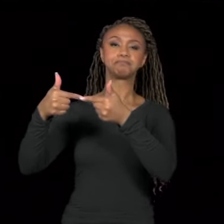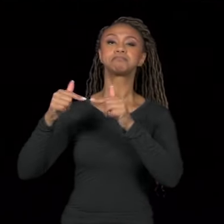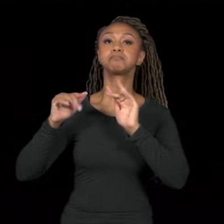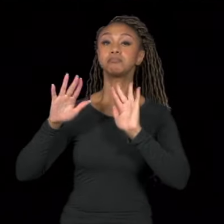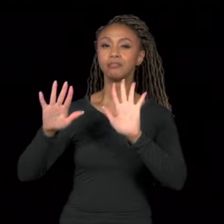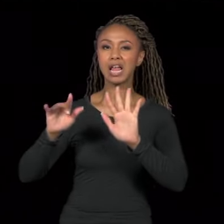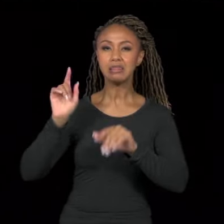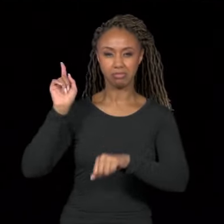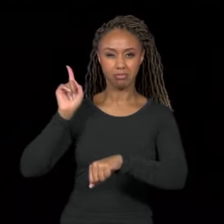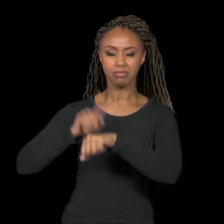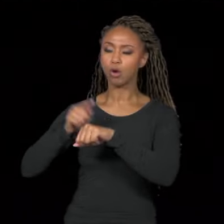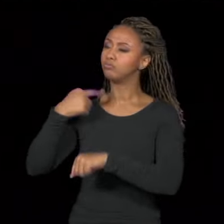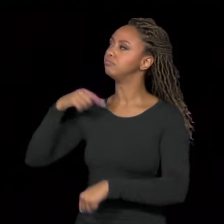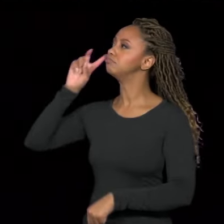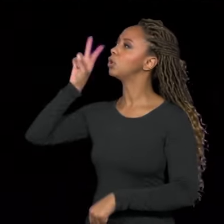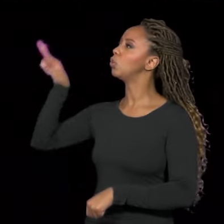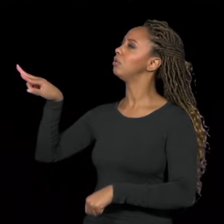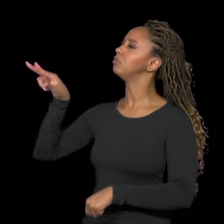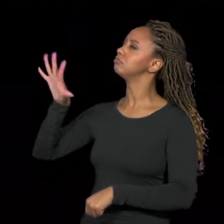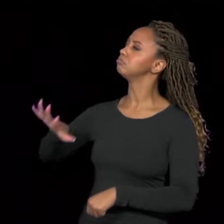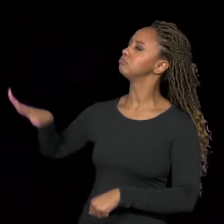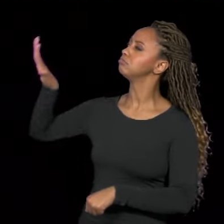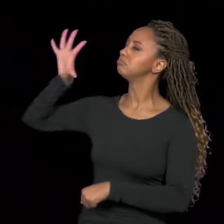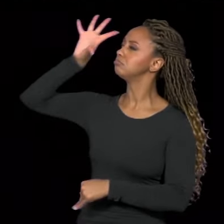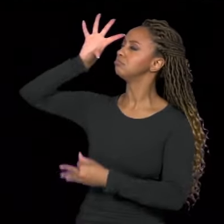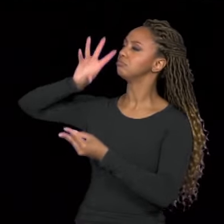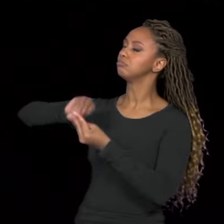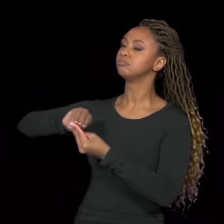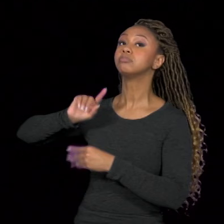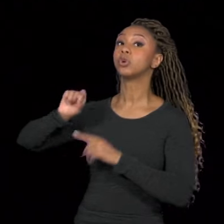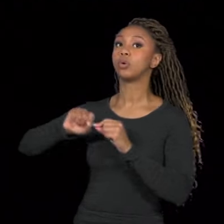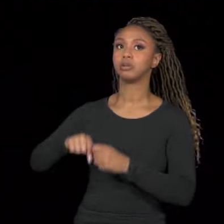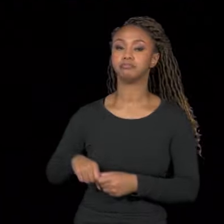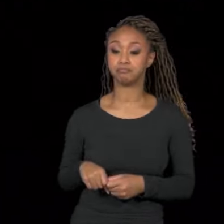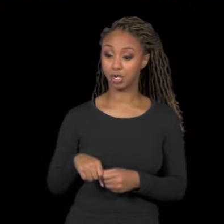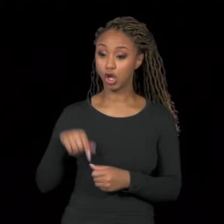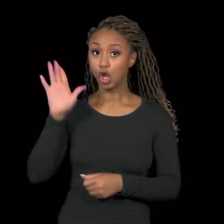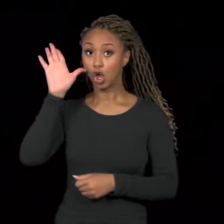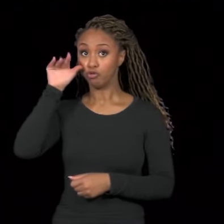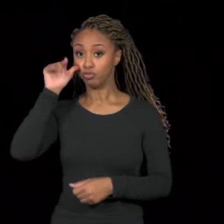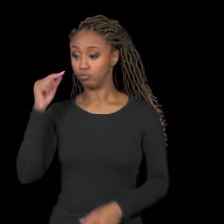GENTE LÊ O SEGUINTE: UM FUNCIONÁRIO PODE TER NO